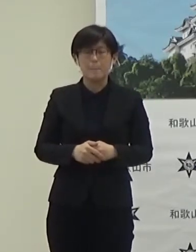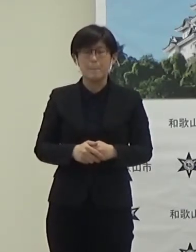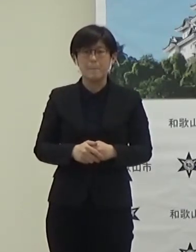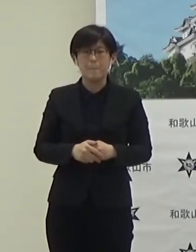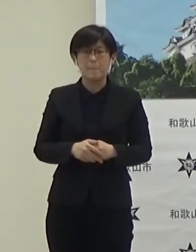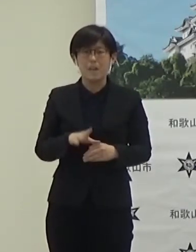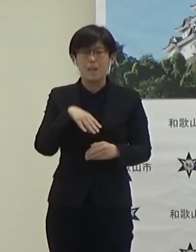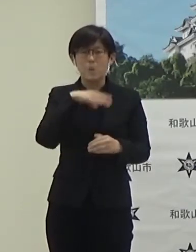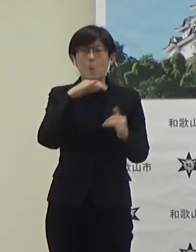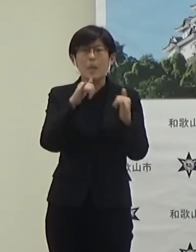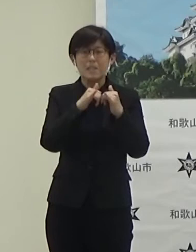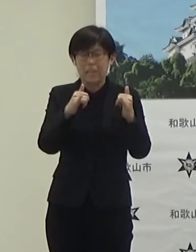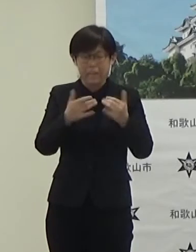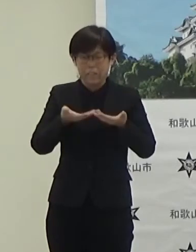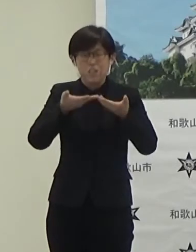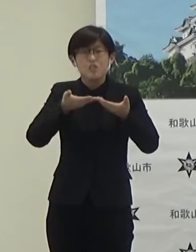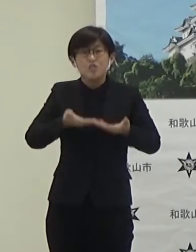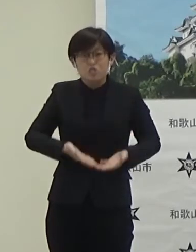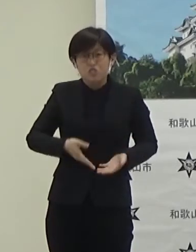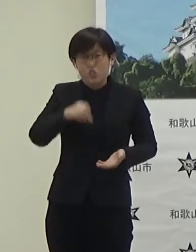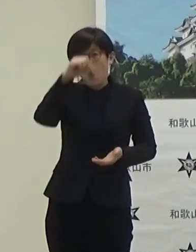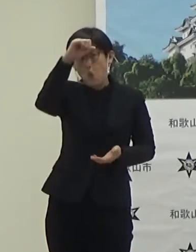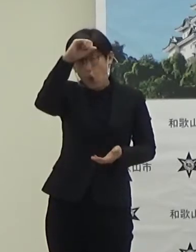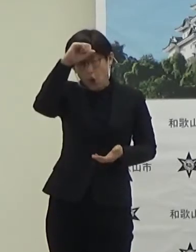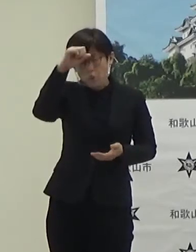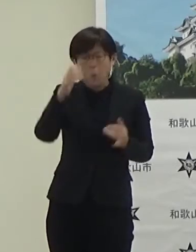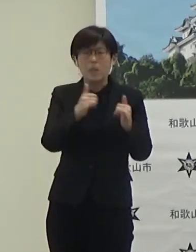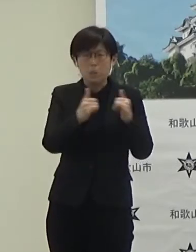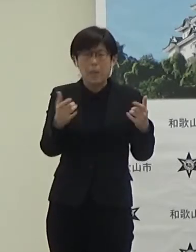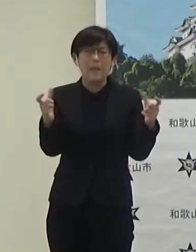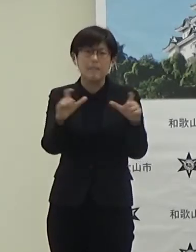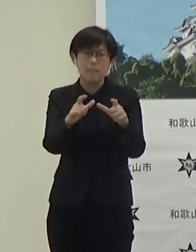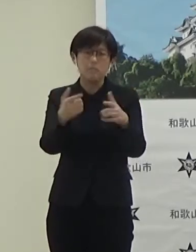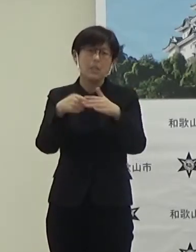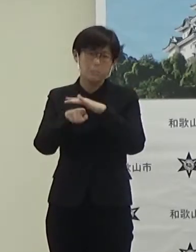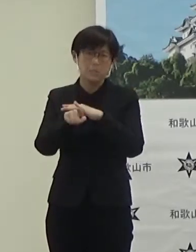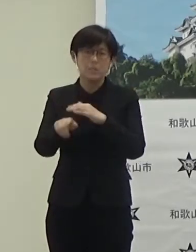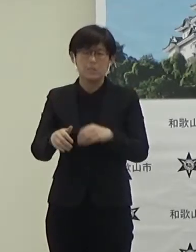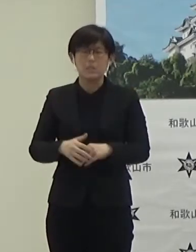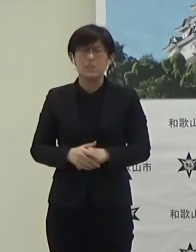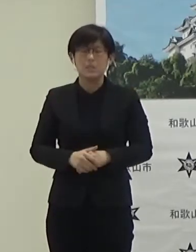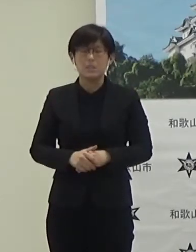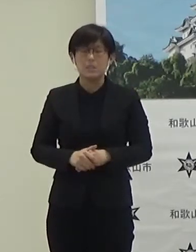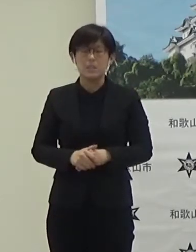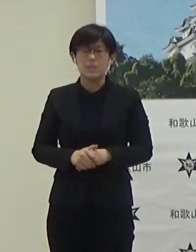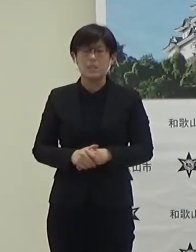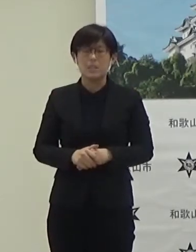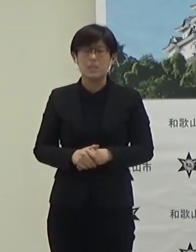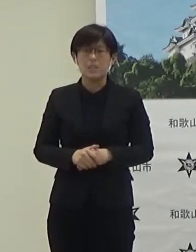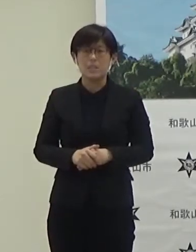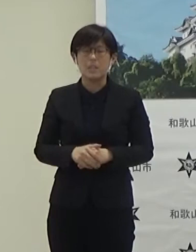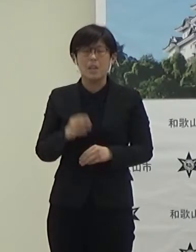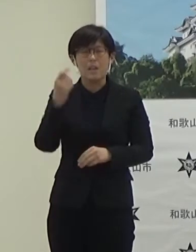重症者が少ないということで、やっぱり いろんな考え方があると思うんですけれども